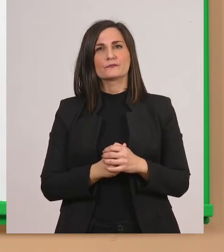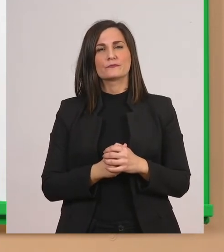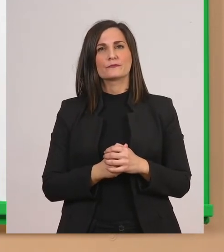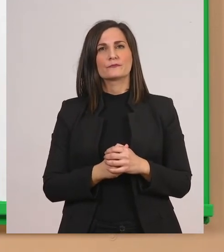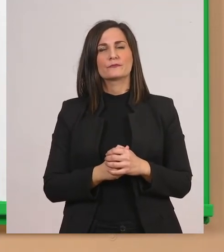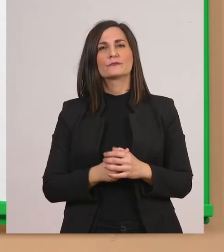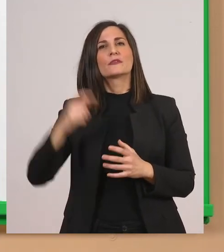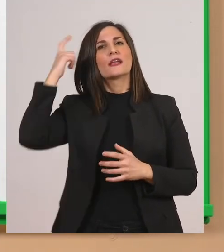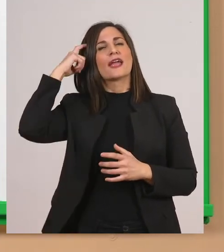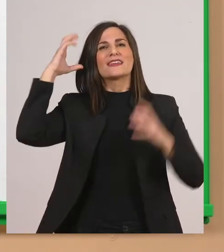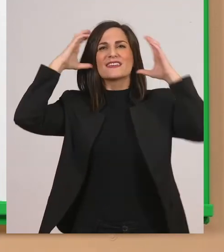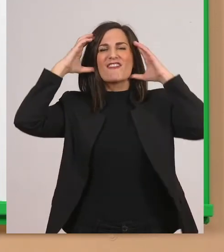Εδώ είναι ο πρόλογός μας.